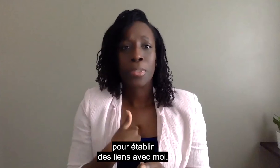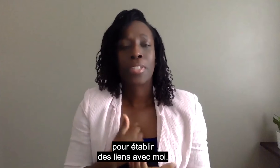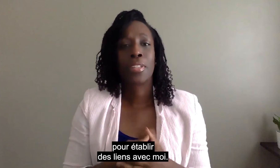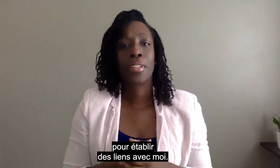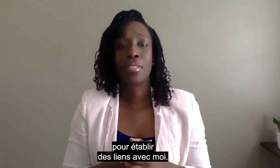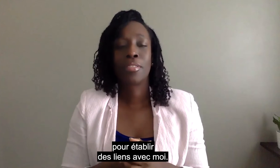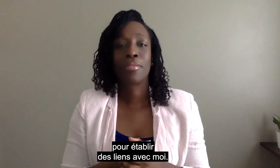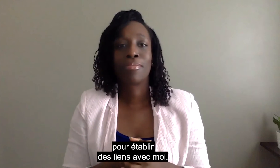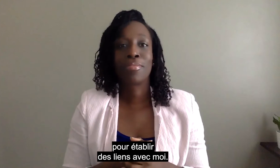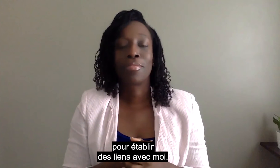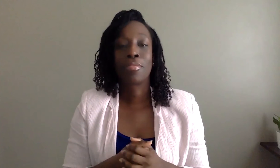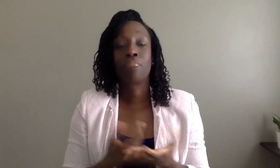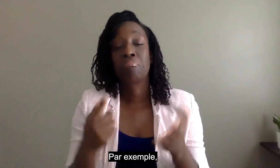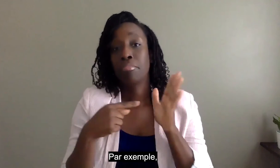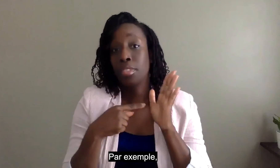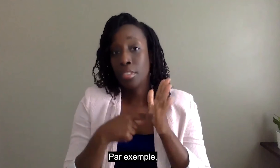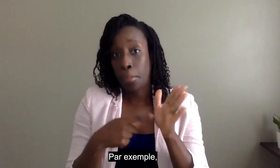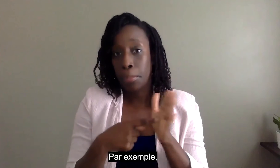nous pouvons trouver une autre façon,